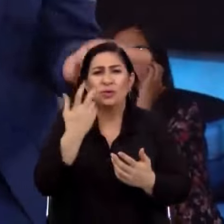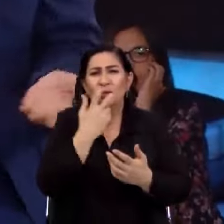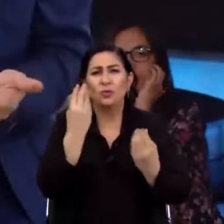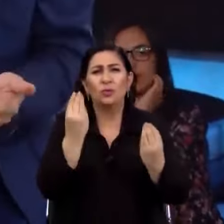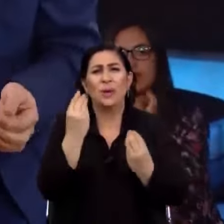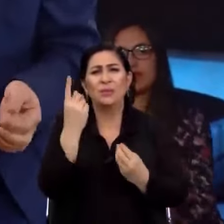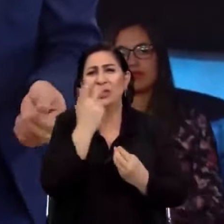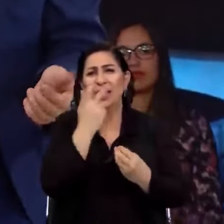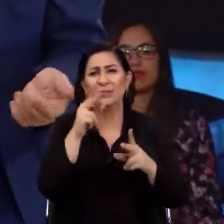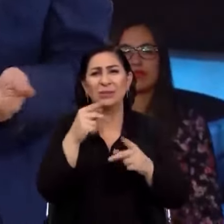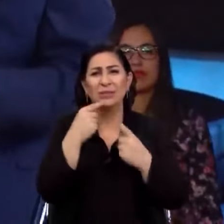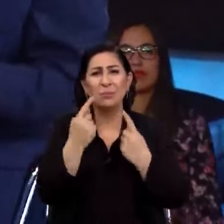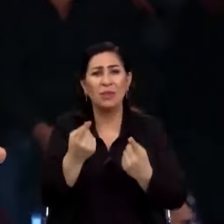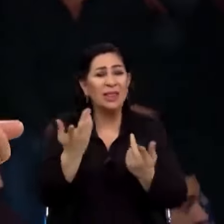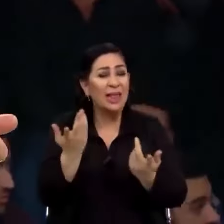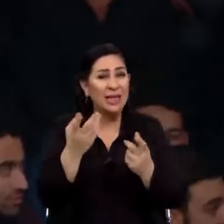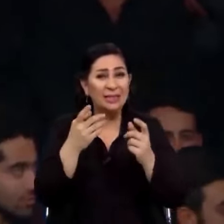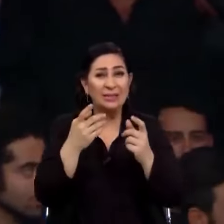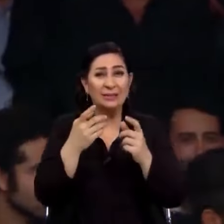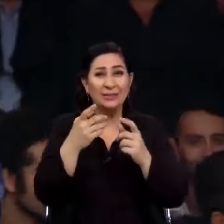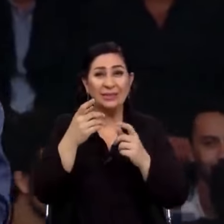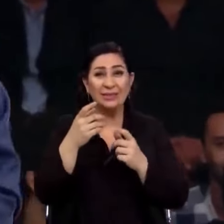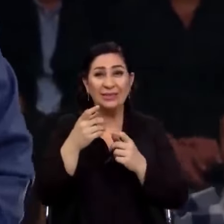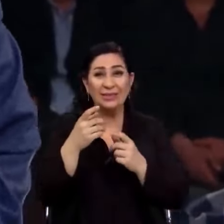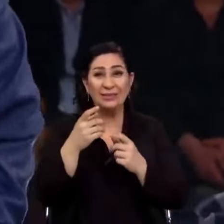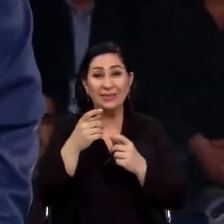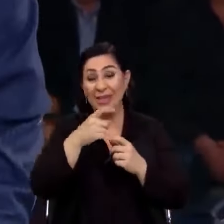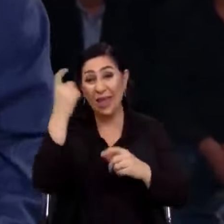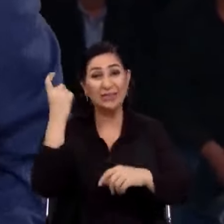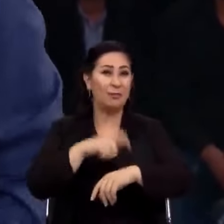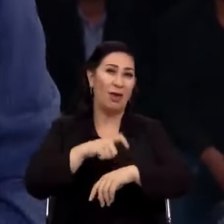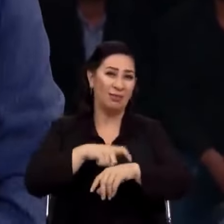şarkıymış gibi niye samır Peki sizin böyle